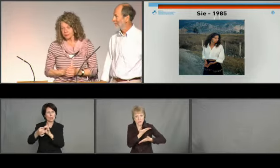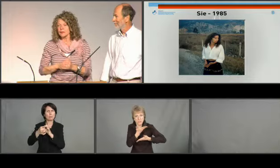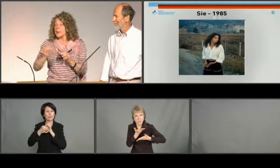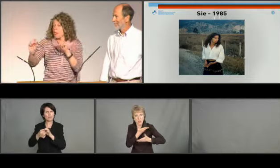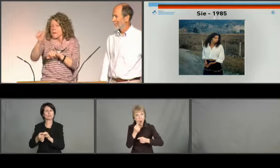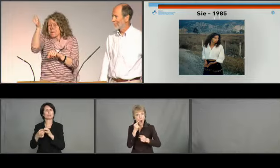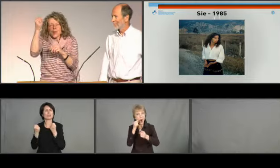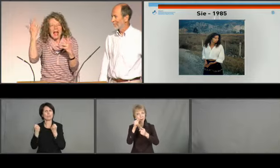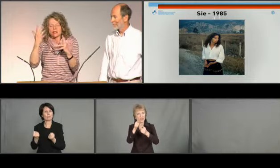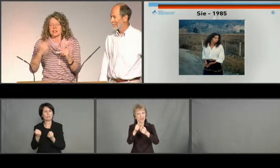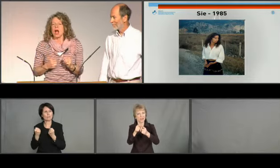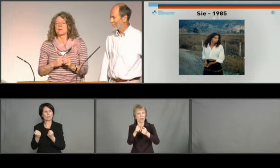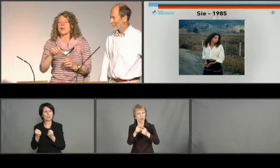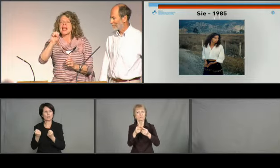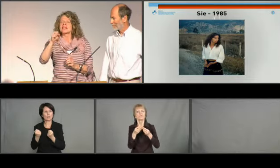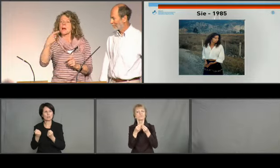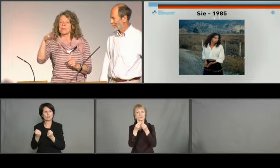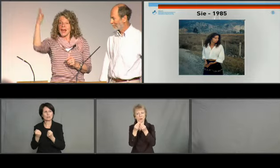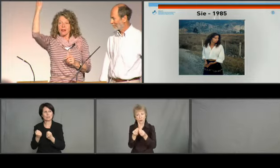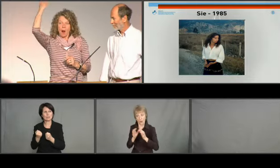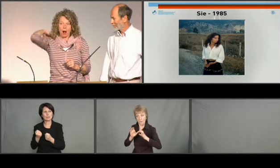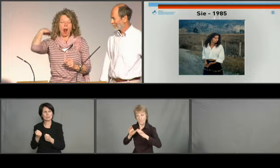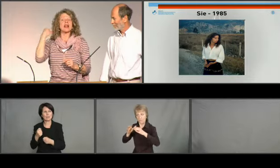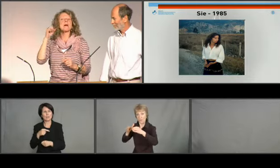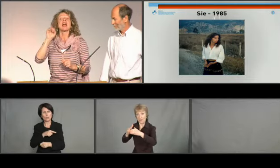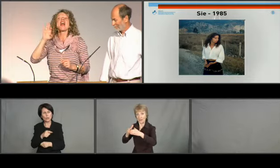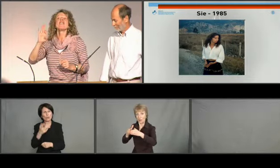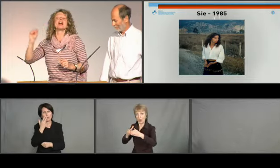Damals, als es den SGB-FSS noch nicht gab,